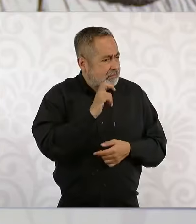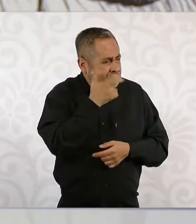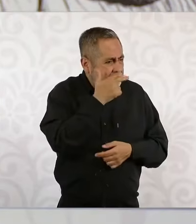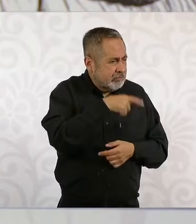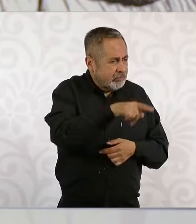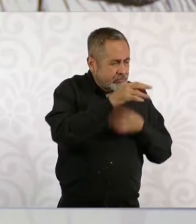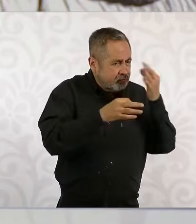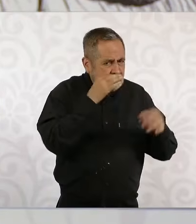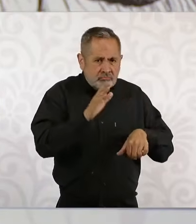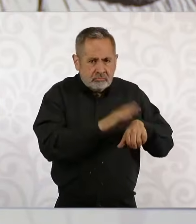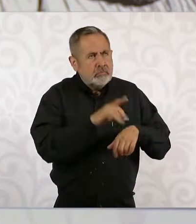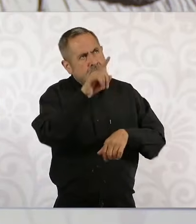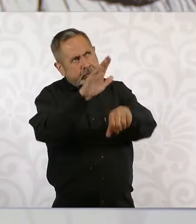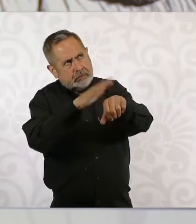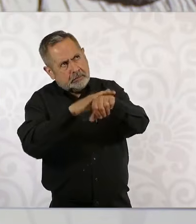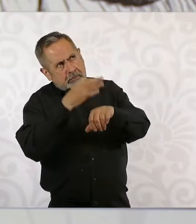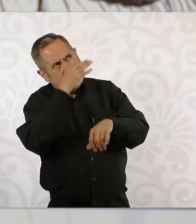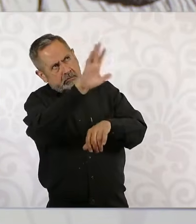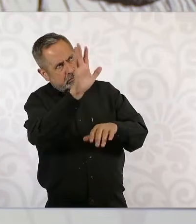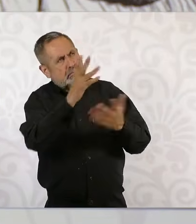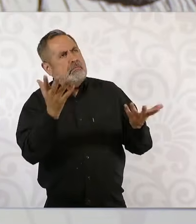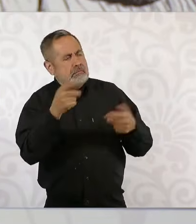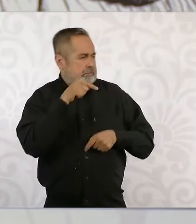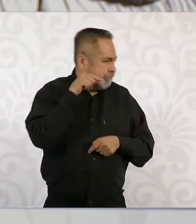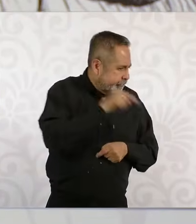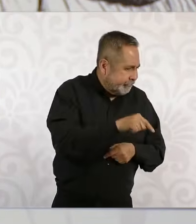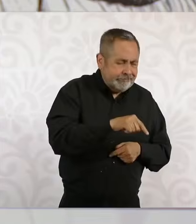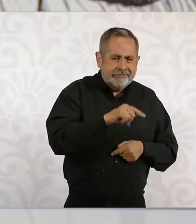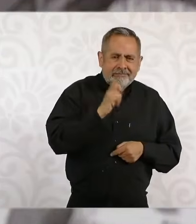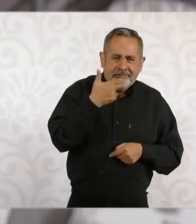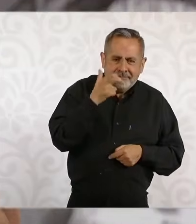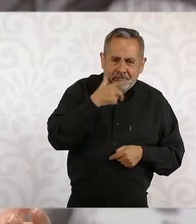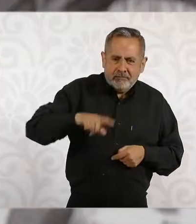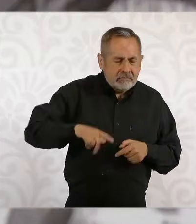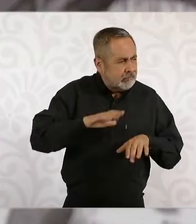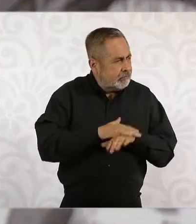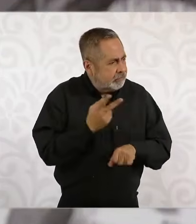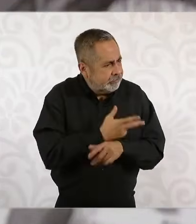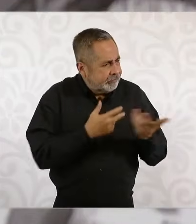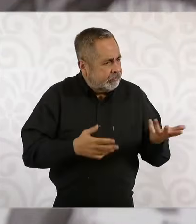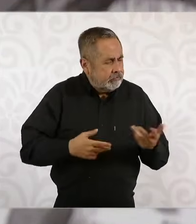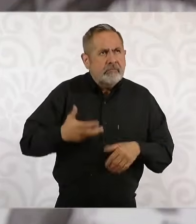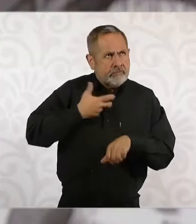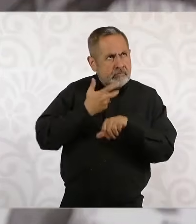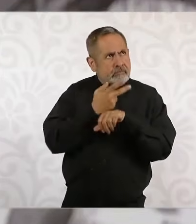nota diplomática particular a Estados Unidos para que se conserve la buena relación, que se respete,